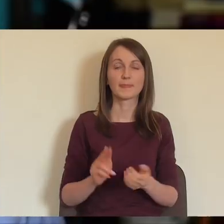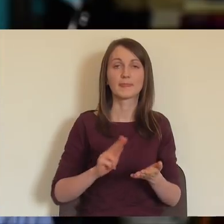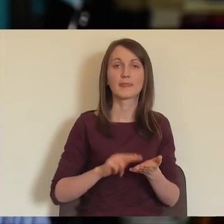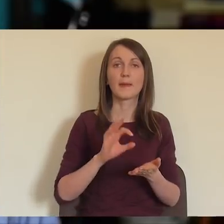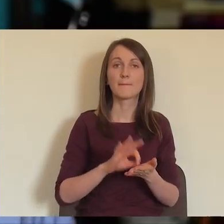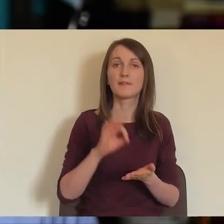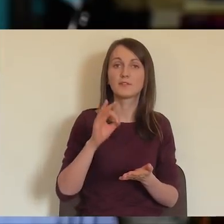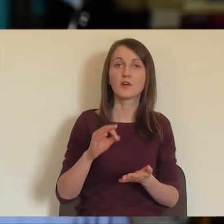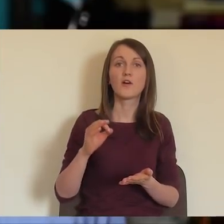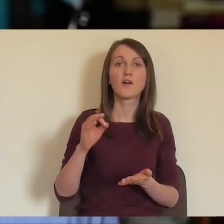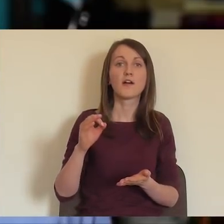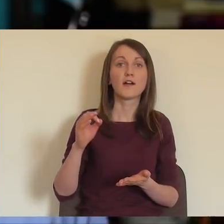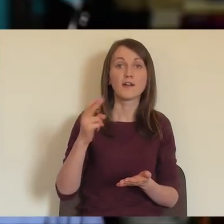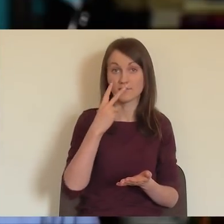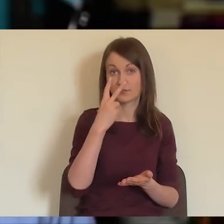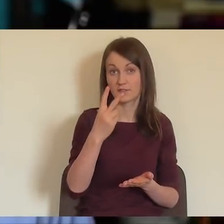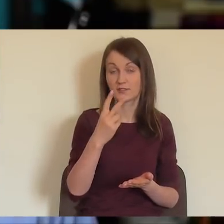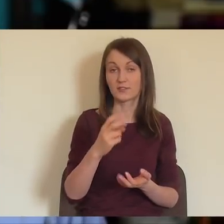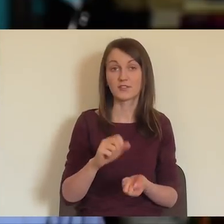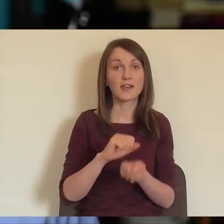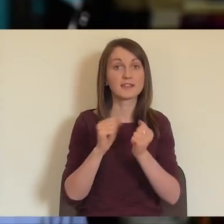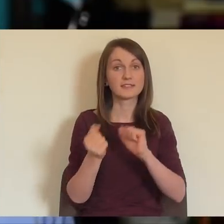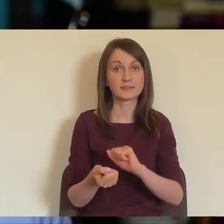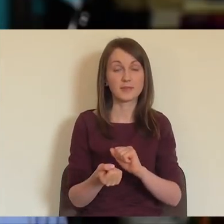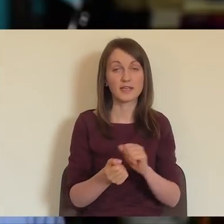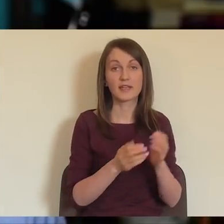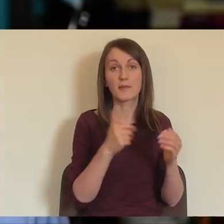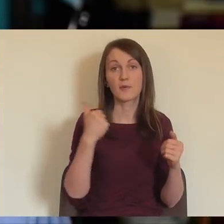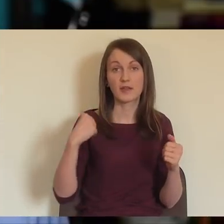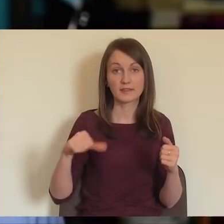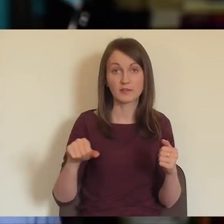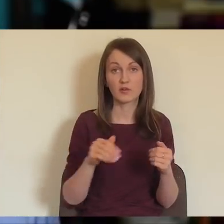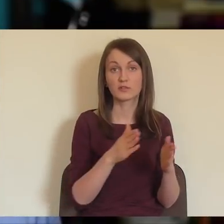Jak pewnie widzieliście, zmienił się nasz harmonogram tygodniowy,